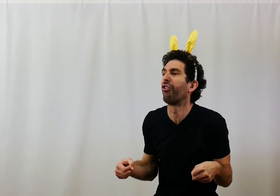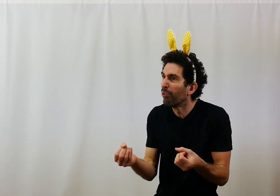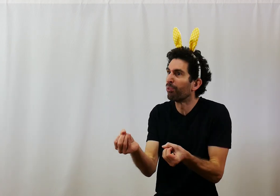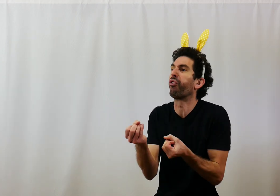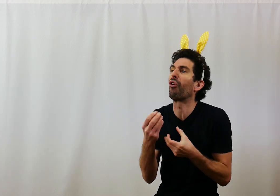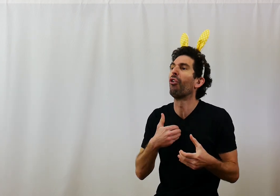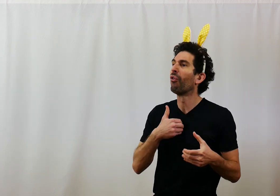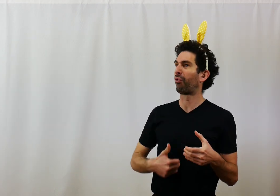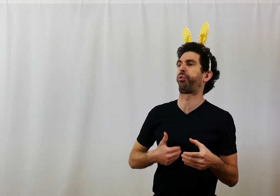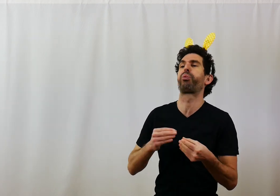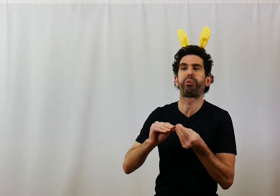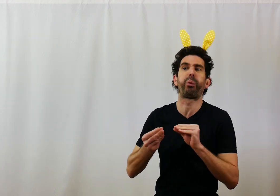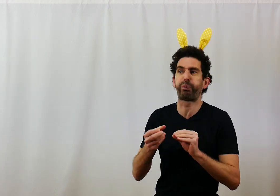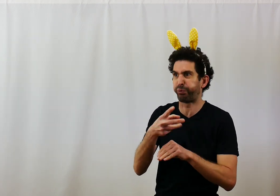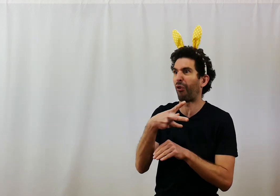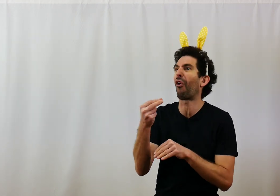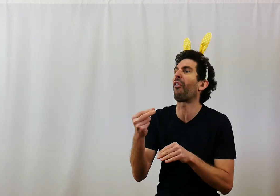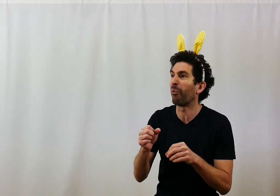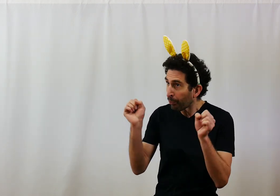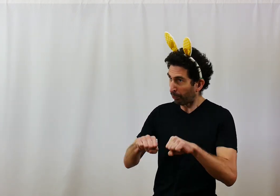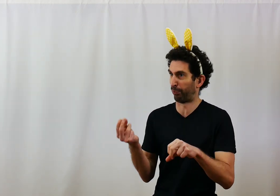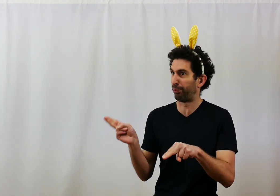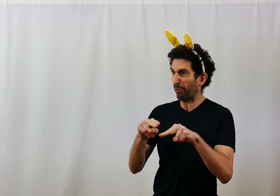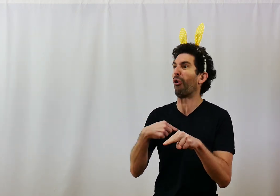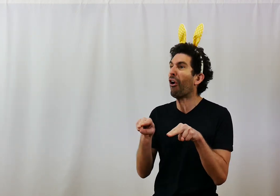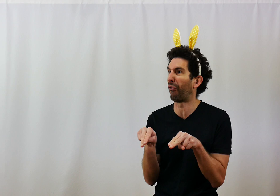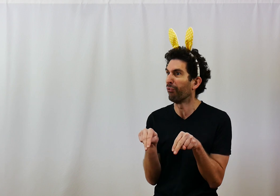et provoquent des troubles digestifs graves, parfois mortels.